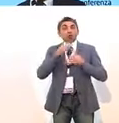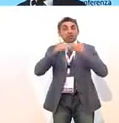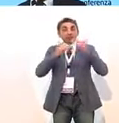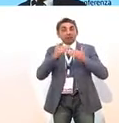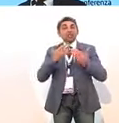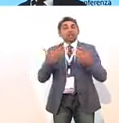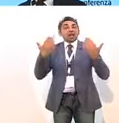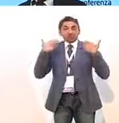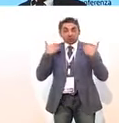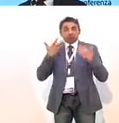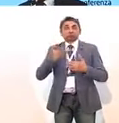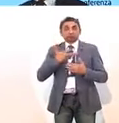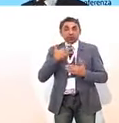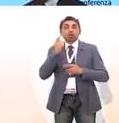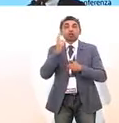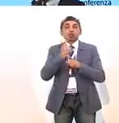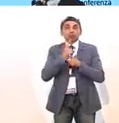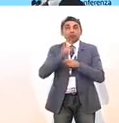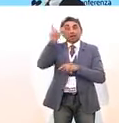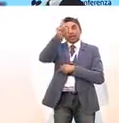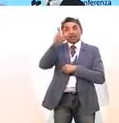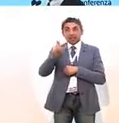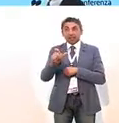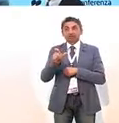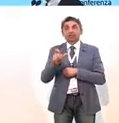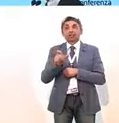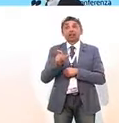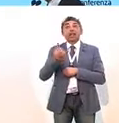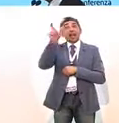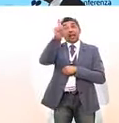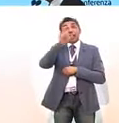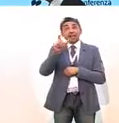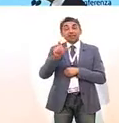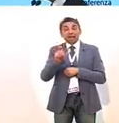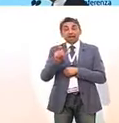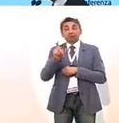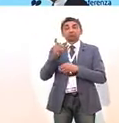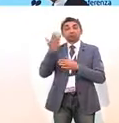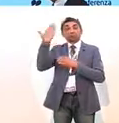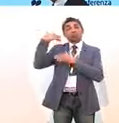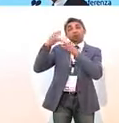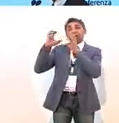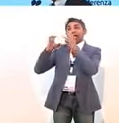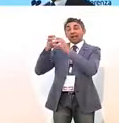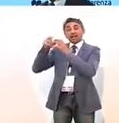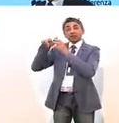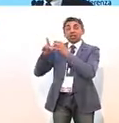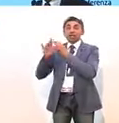di fronte a noi. L’Italia l’abbiamo portata noi fuori dalla crisi. Ma non basta: c’è